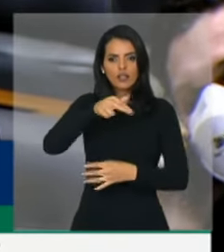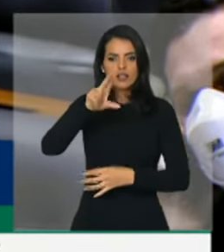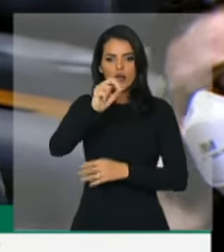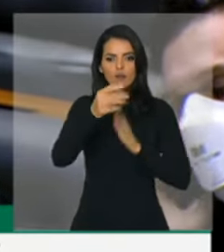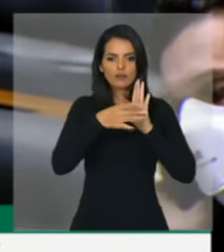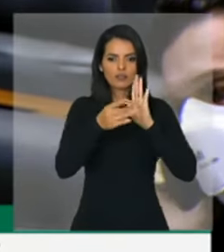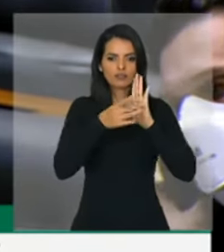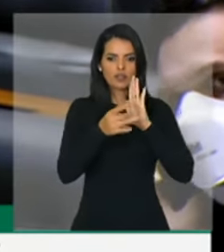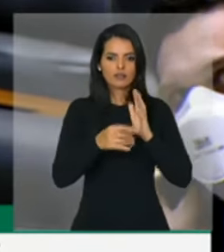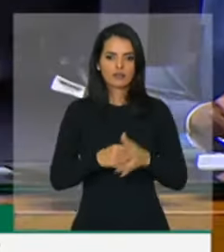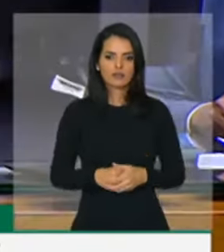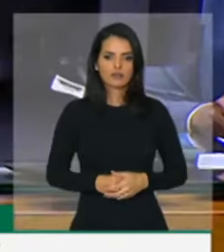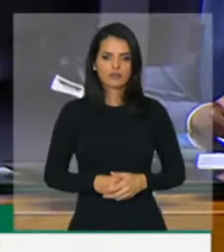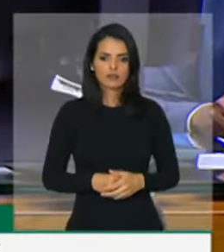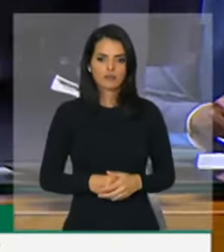PRESIDENTE. -- [PRESIDENTE]: COMO